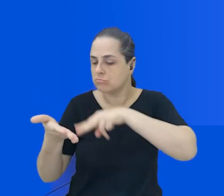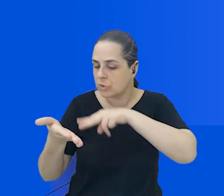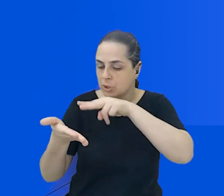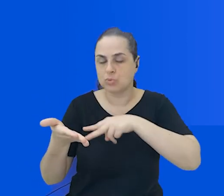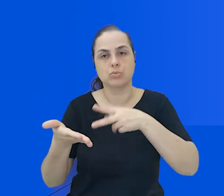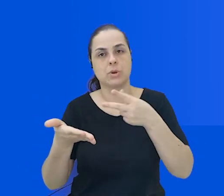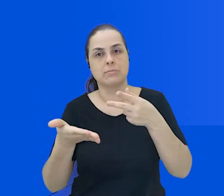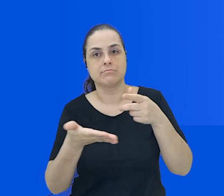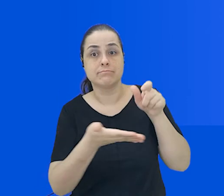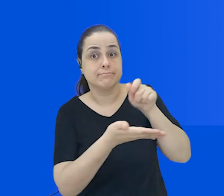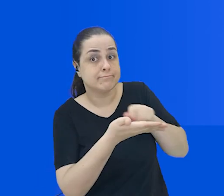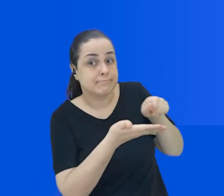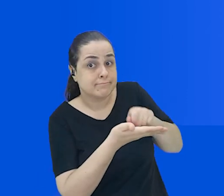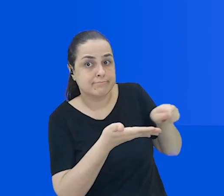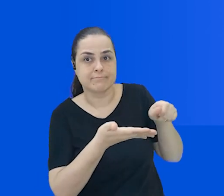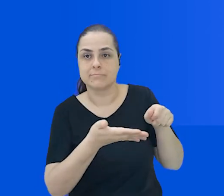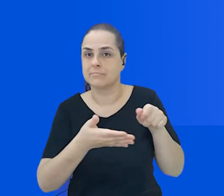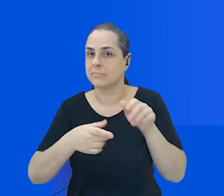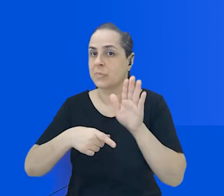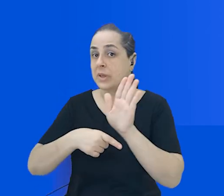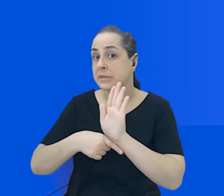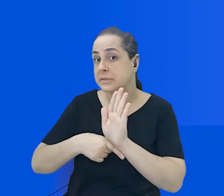escrita, cinema,